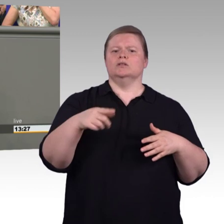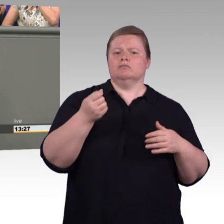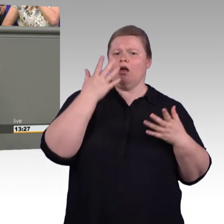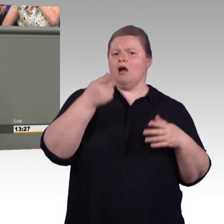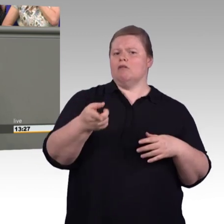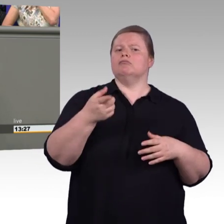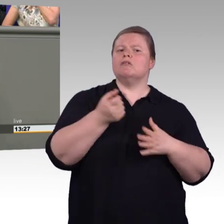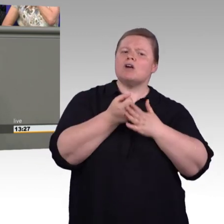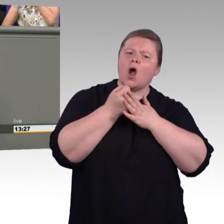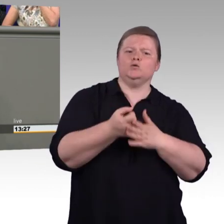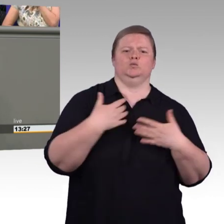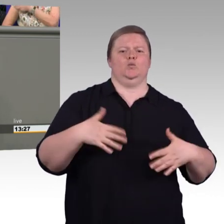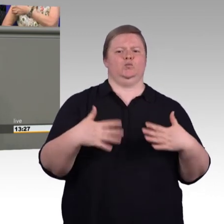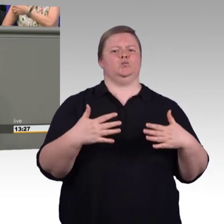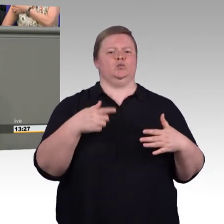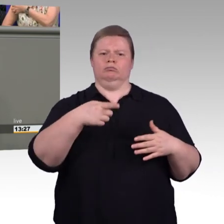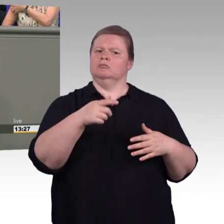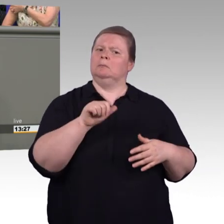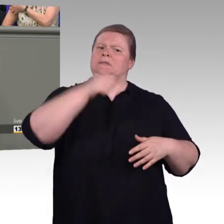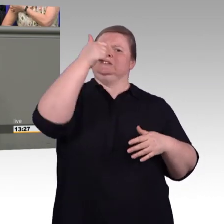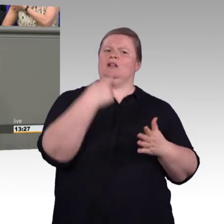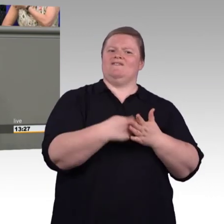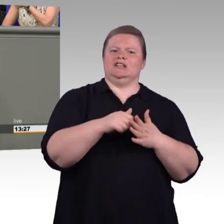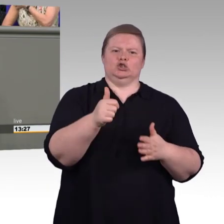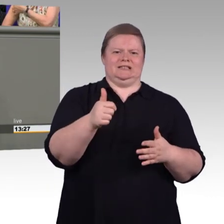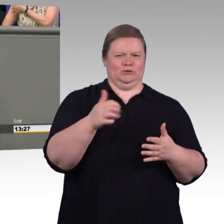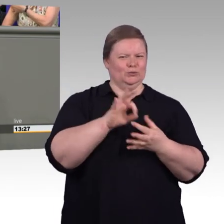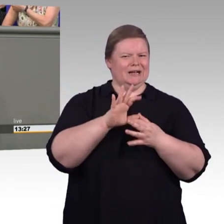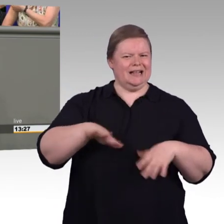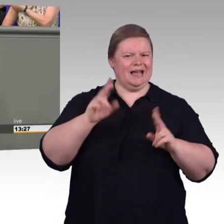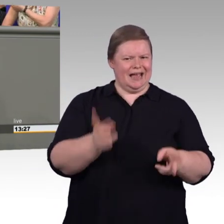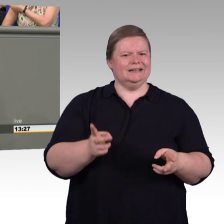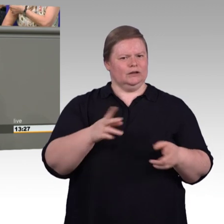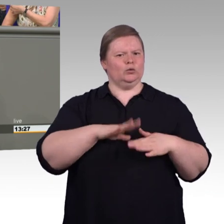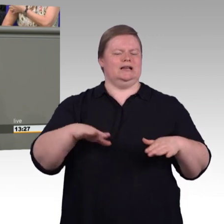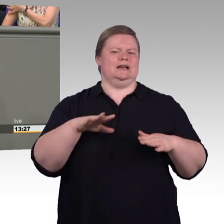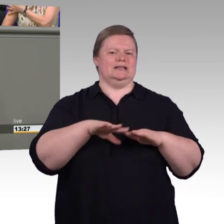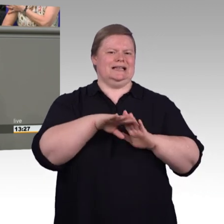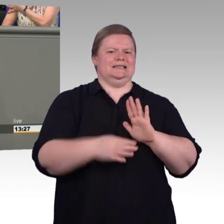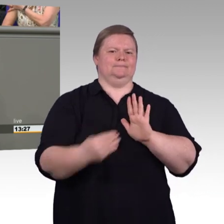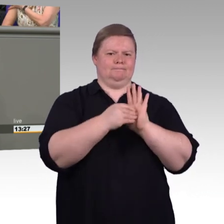zur Verfügung stellen für die neu errichtete Bundesstiftung Frühe Hilfen. Dieses Netzwerk leistet einen wichtigen Beitrag